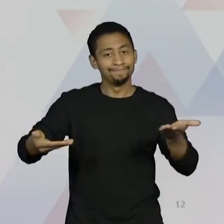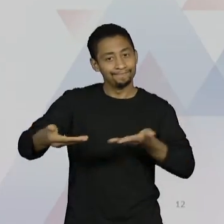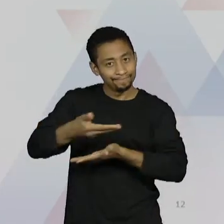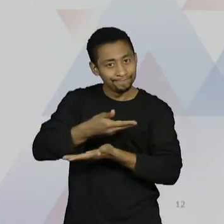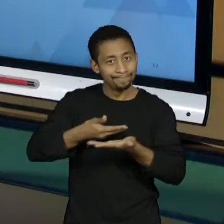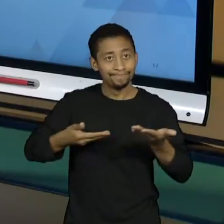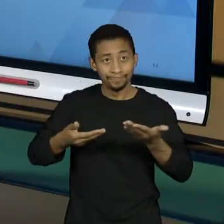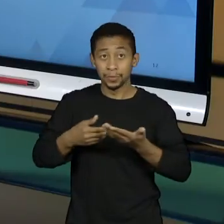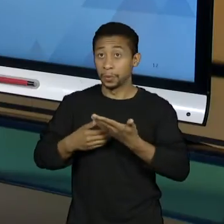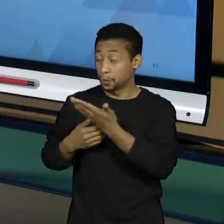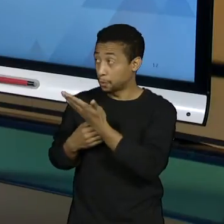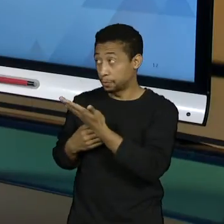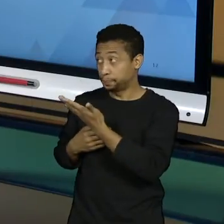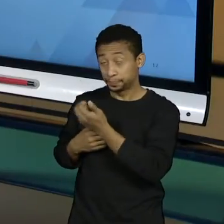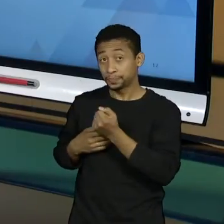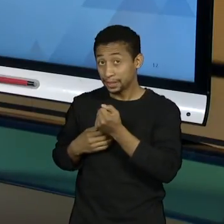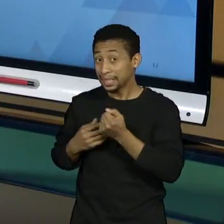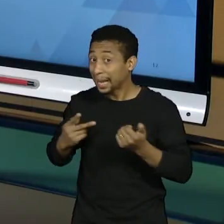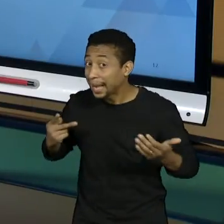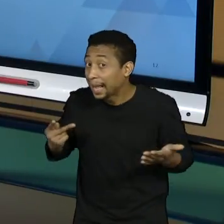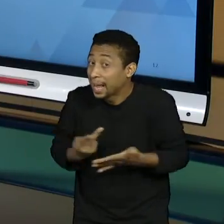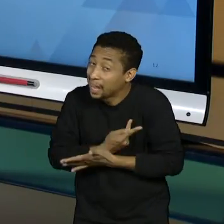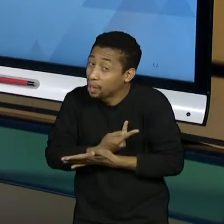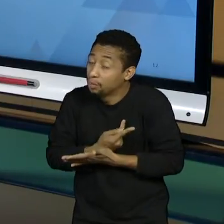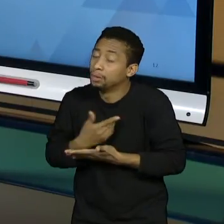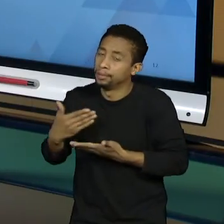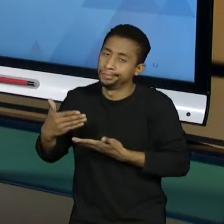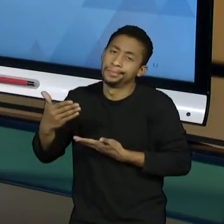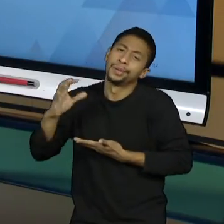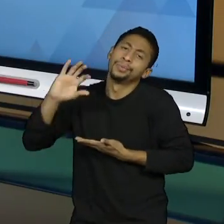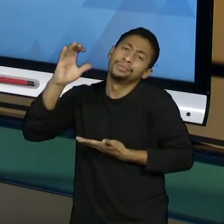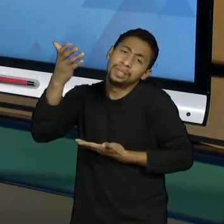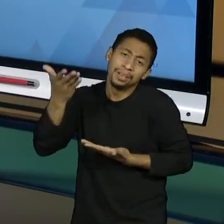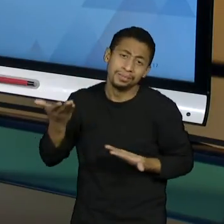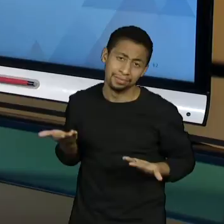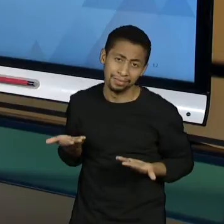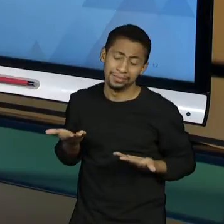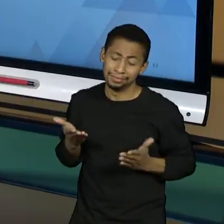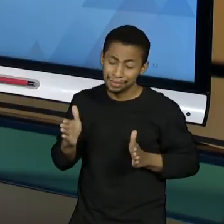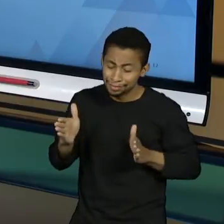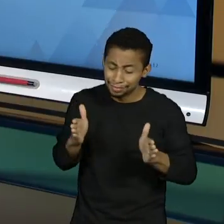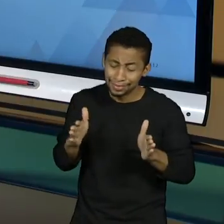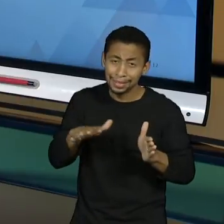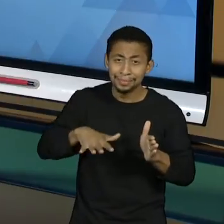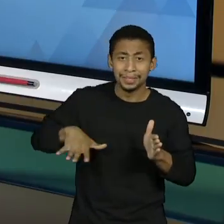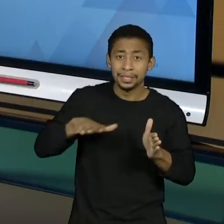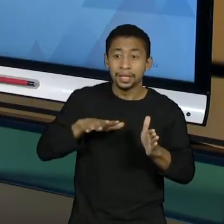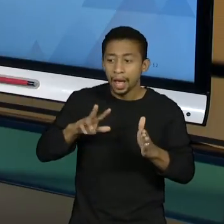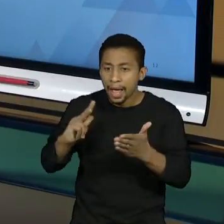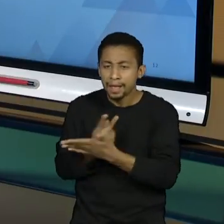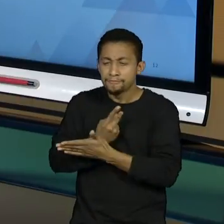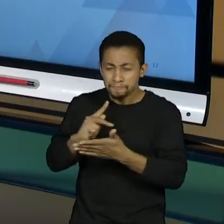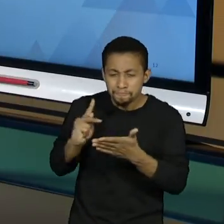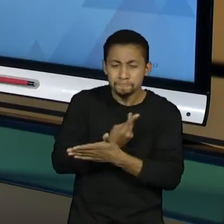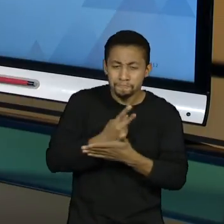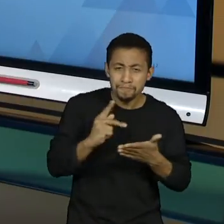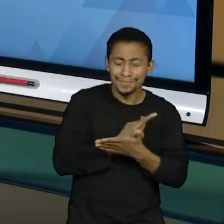NOVO, ERROS OCORREM, ERROS SÃO BEM-VINDOS NESSA FASE, QUANTO MAIS VOCÊ ERRAR NESSA FASE QUE VOCÊ